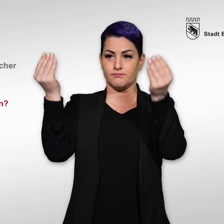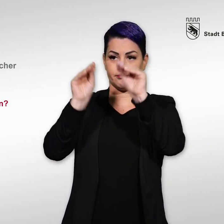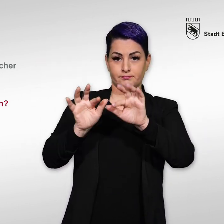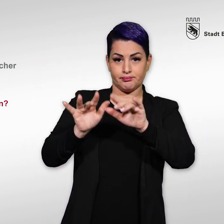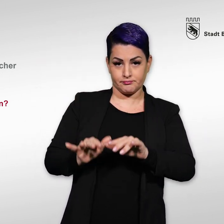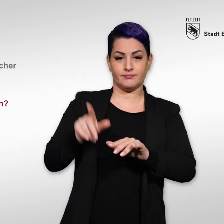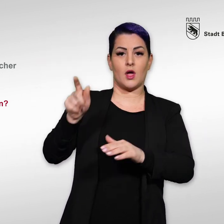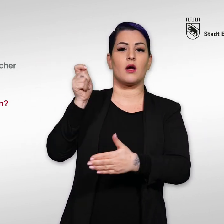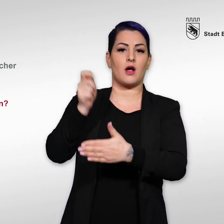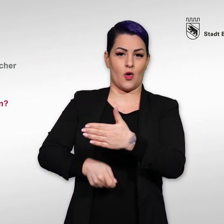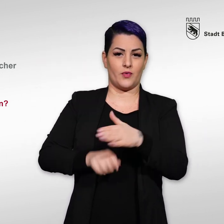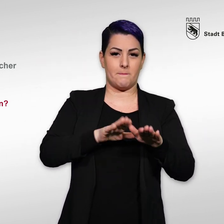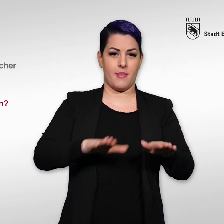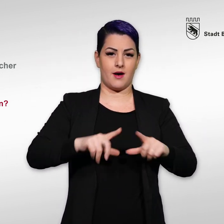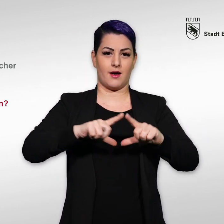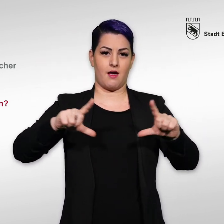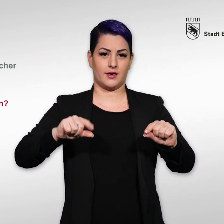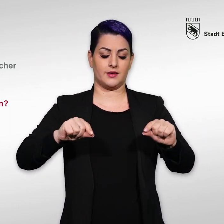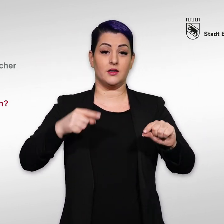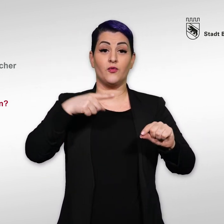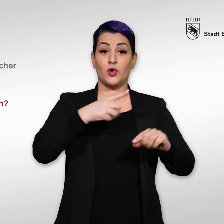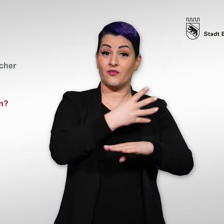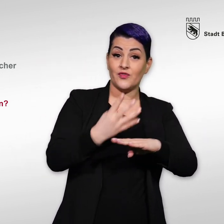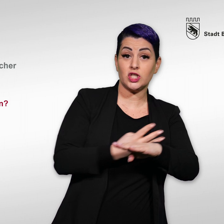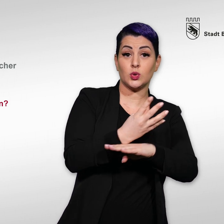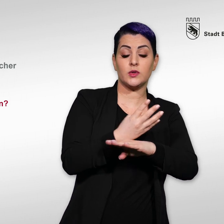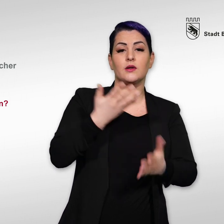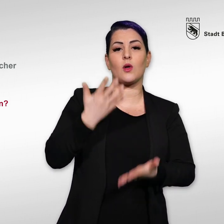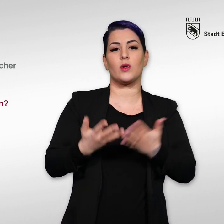für 4 oder 24 Stunden kaufen und ausdrucken.